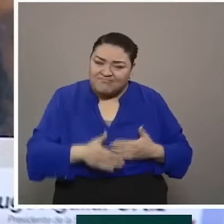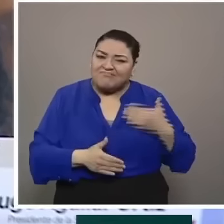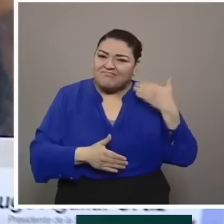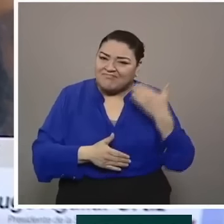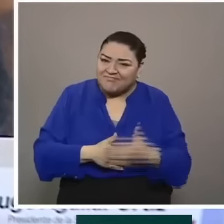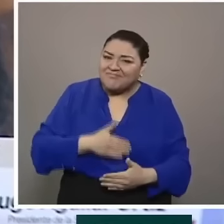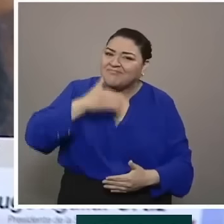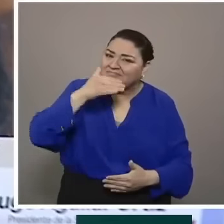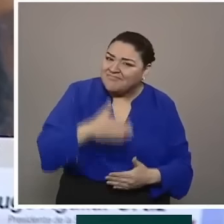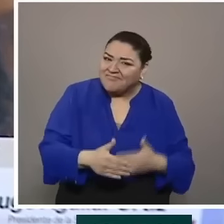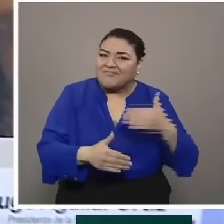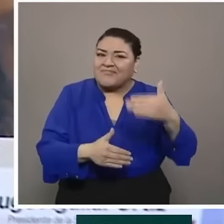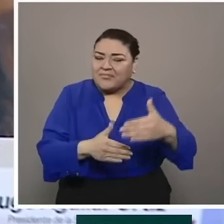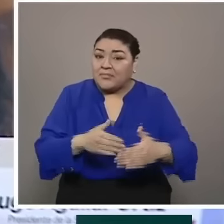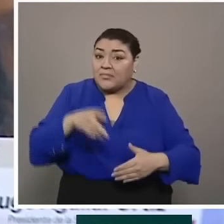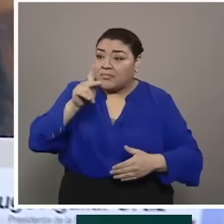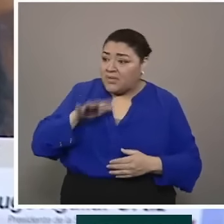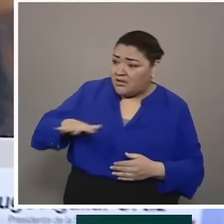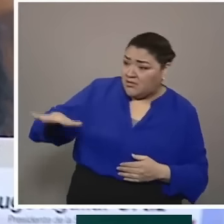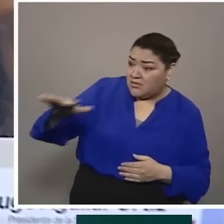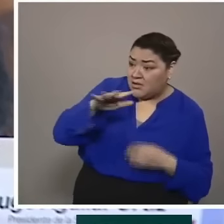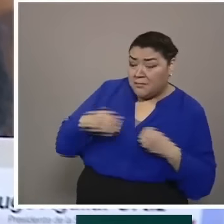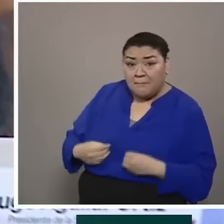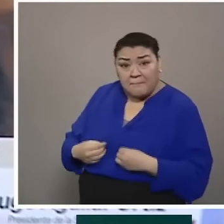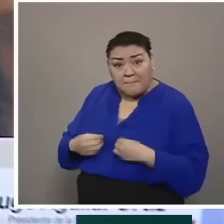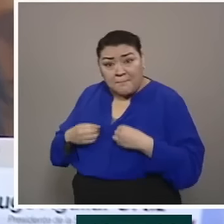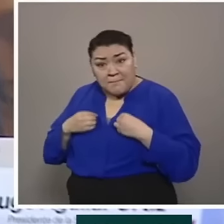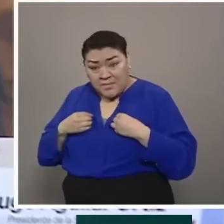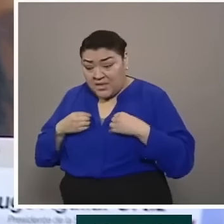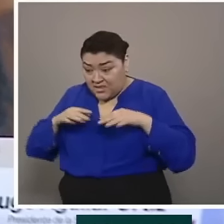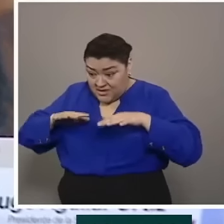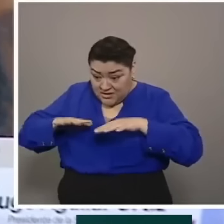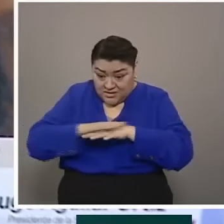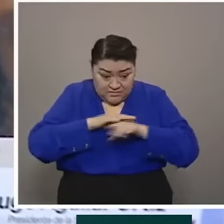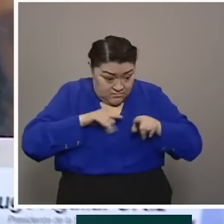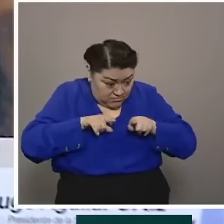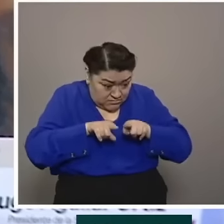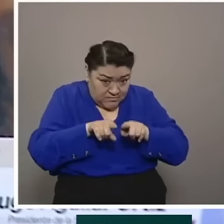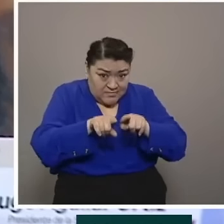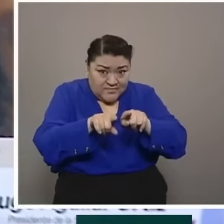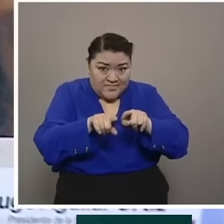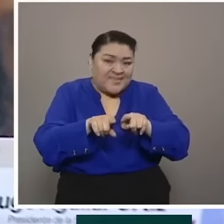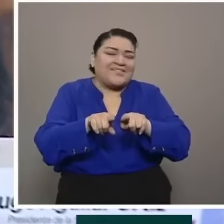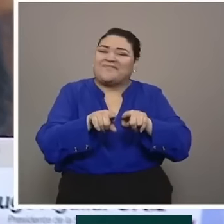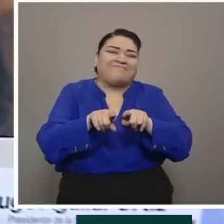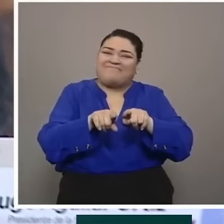realidad constitución institucional. La Constitución Política de 1917 ha